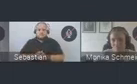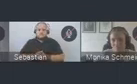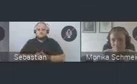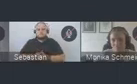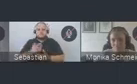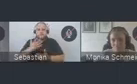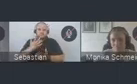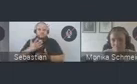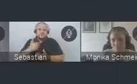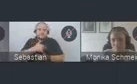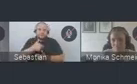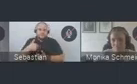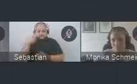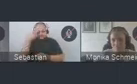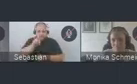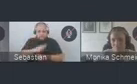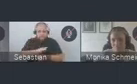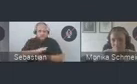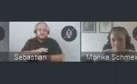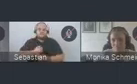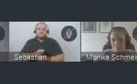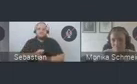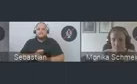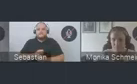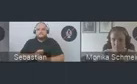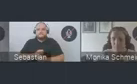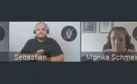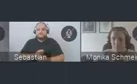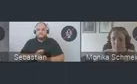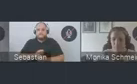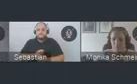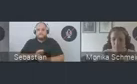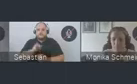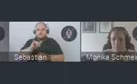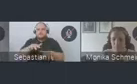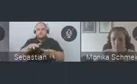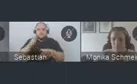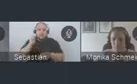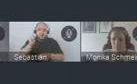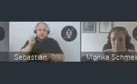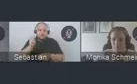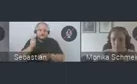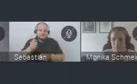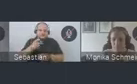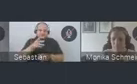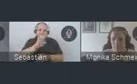że takim zaufaniem państwo nas obdarzyli i że tyle godzin ze swojego życia poświęcili.